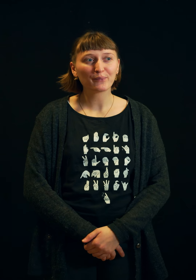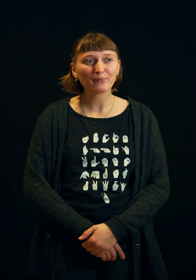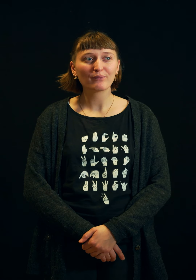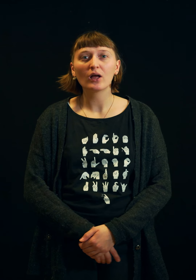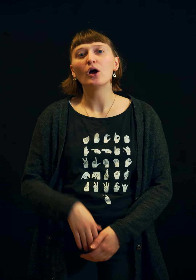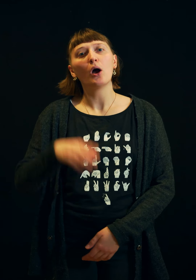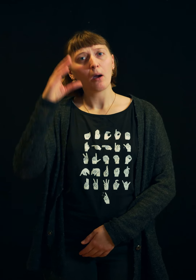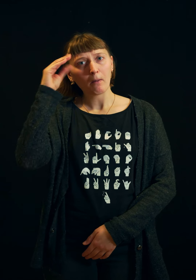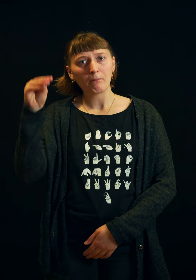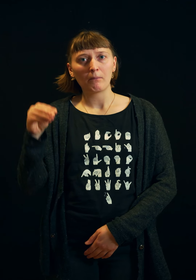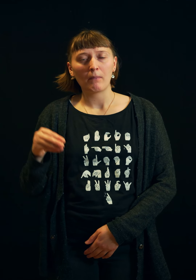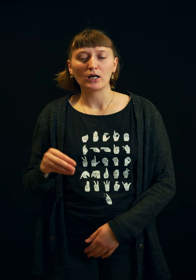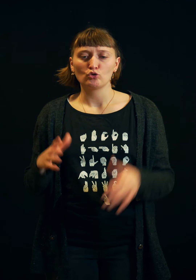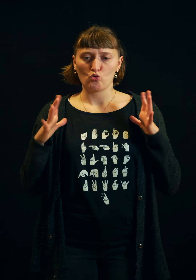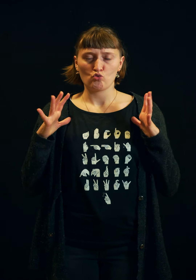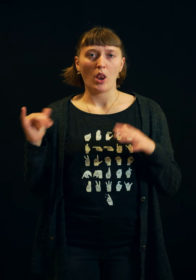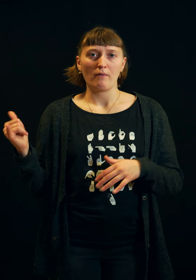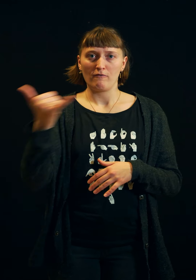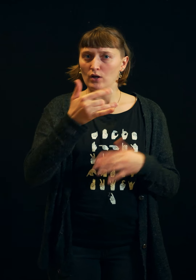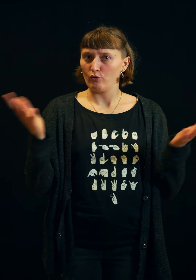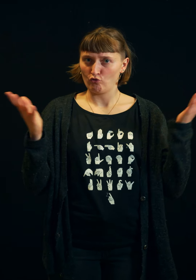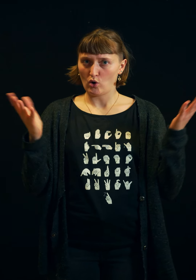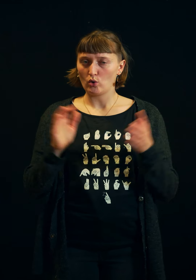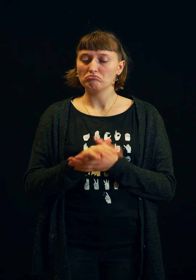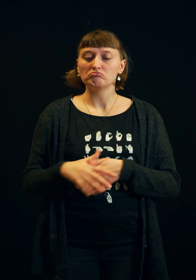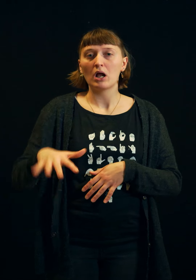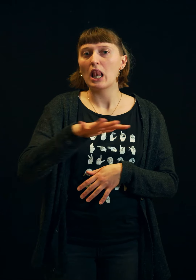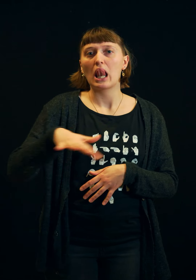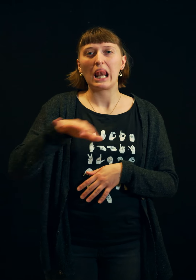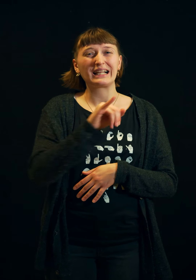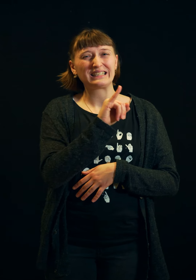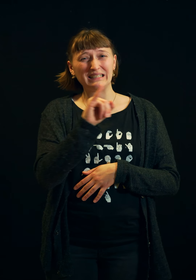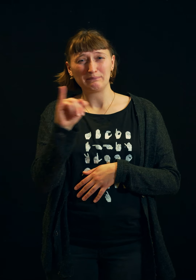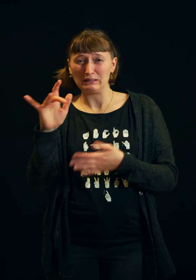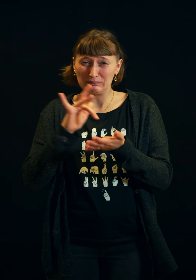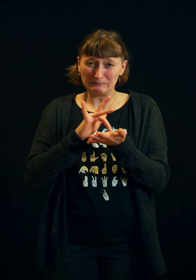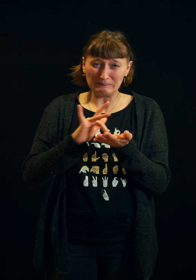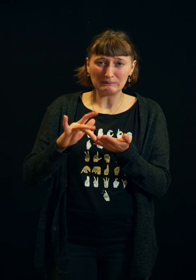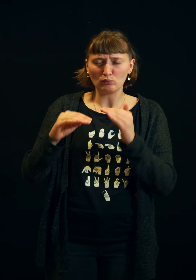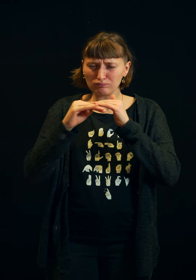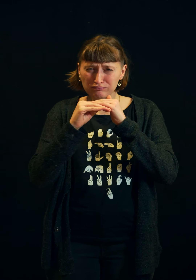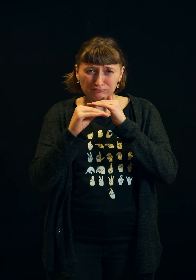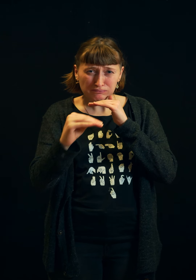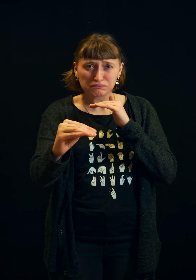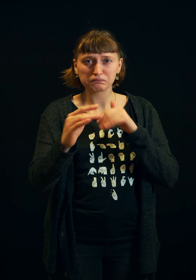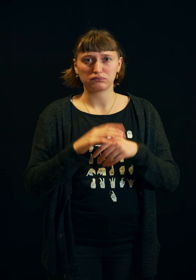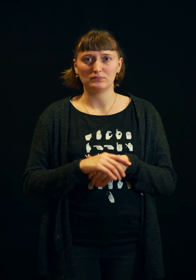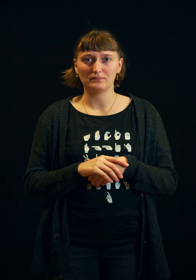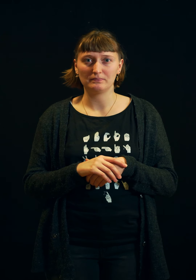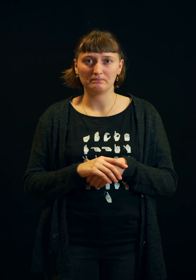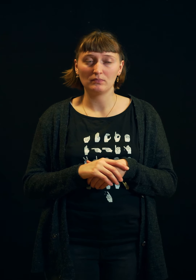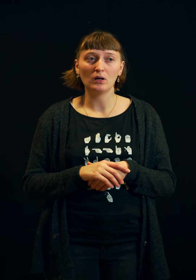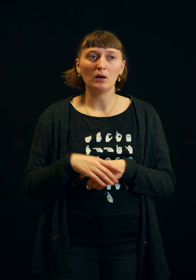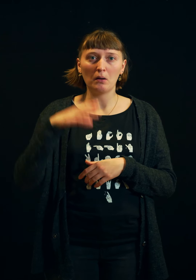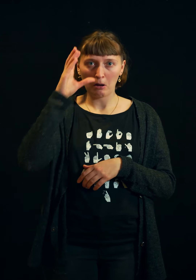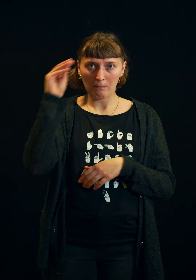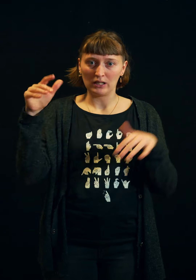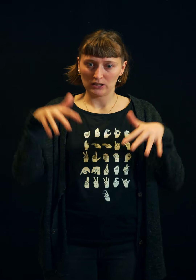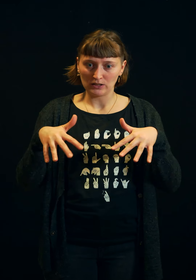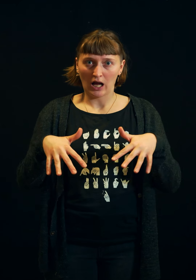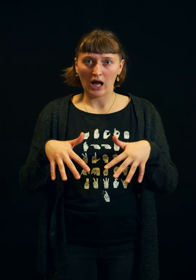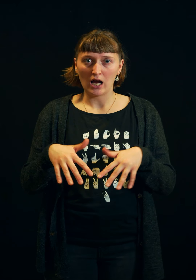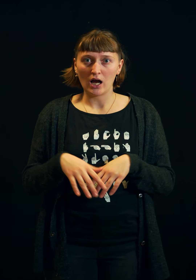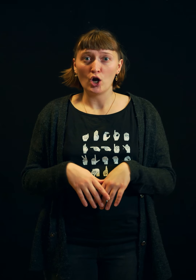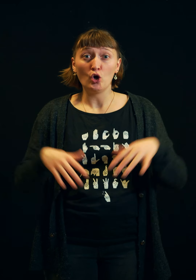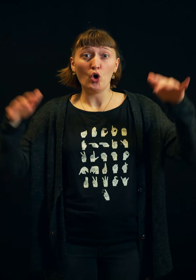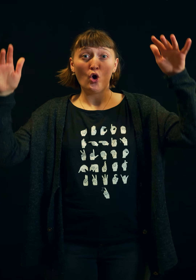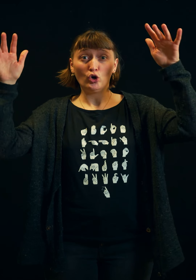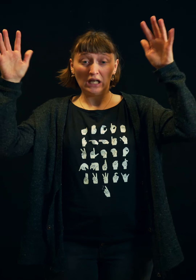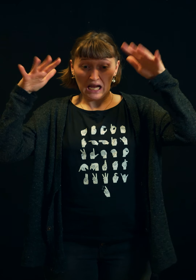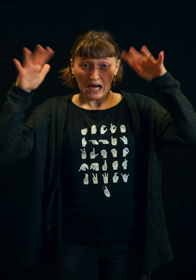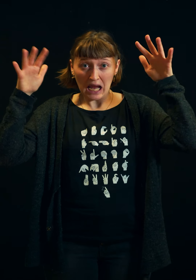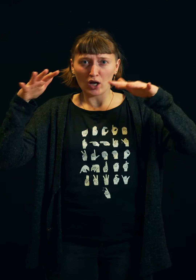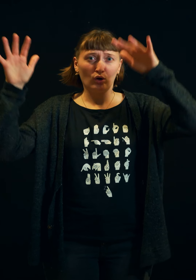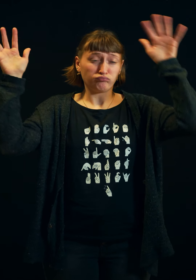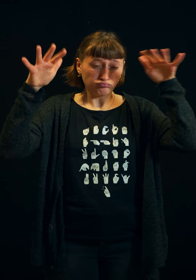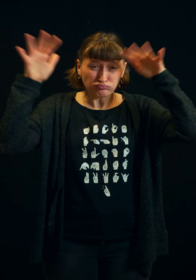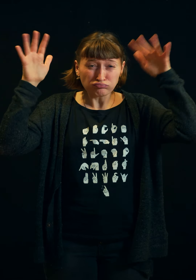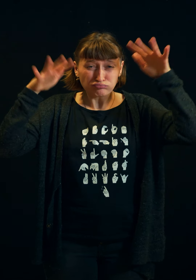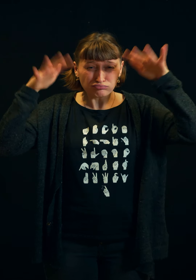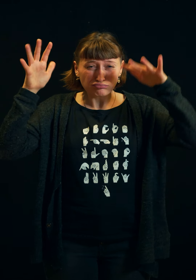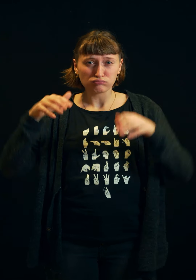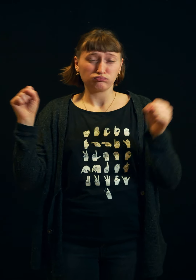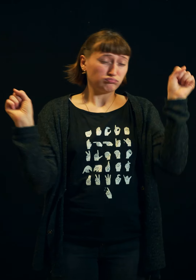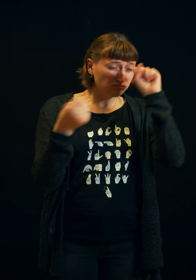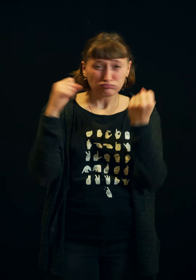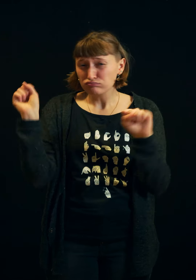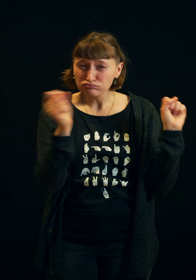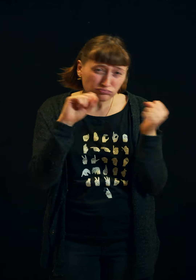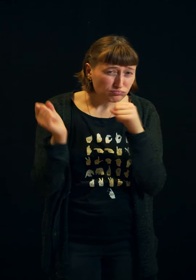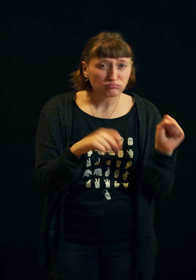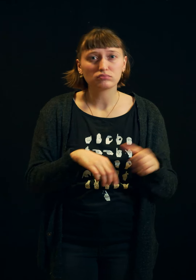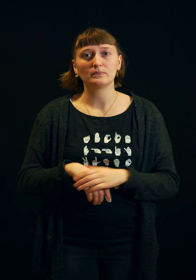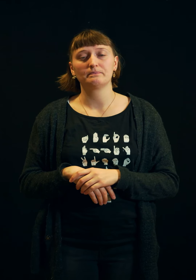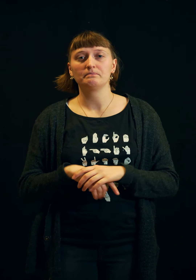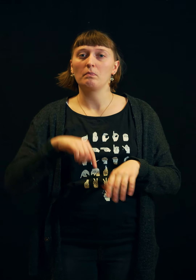Er flog in den Urlaub in Dürregegenden, gar stetig begleitet von Stürmen und Regen,